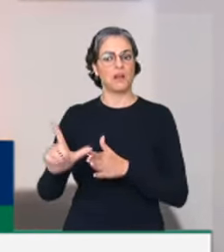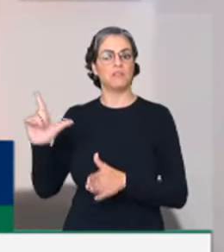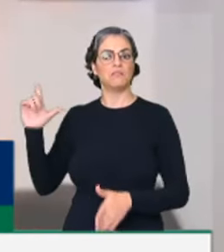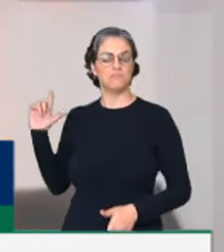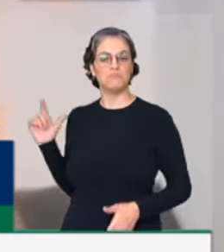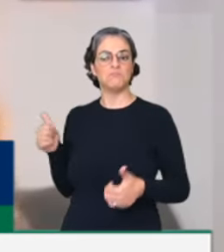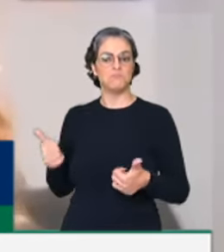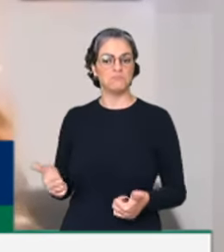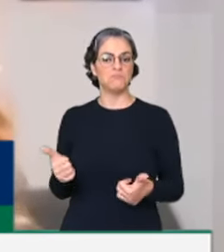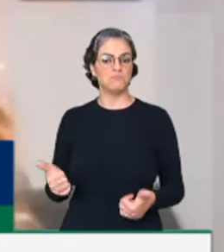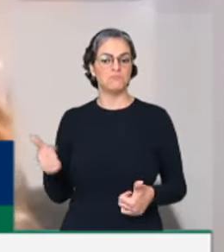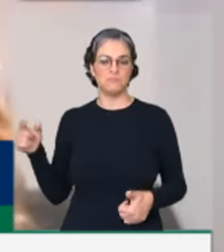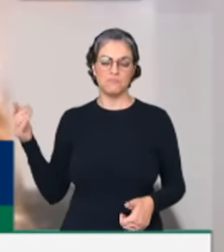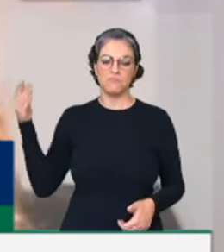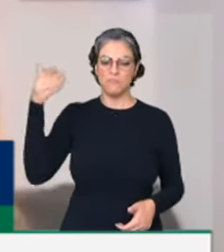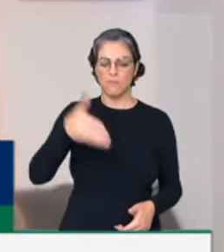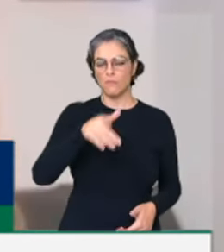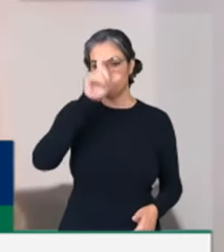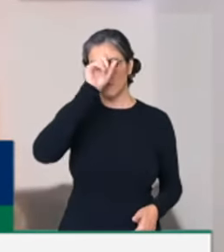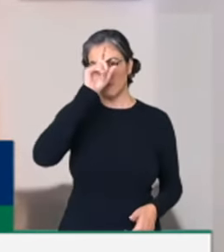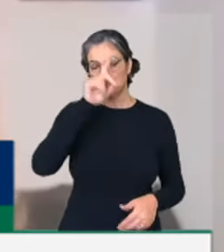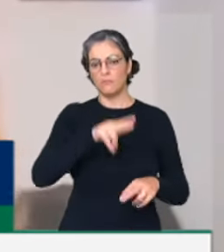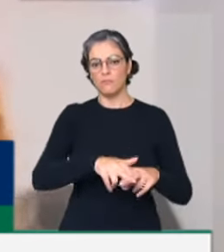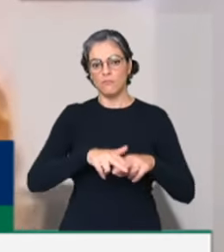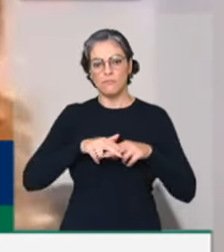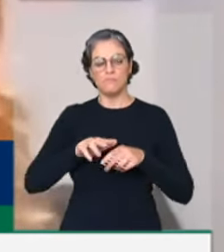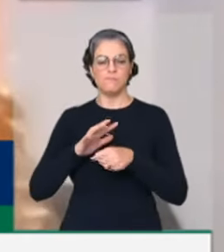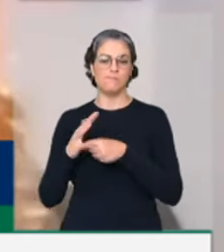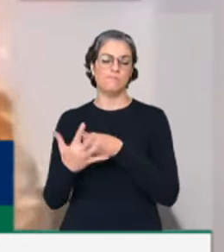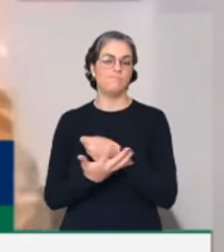TOMADO PELA COVID, E DIGO, SENHOR PRESIDENTE, COLEGAS PARLAMENTARES.... QUE AROLDO